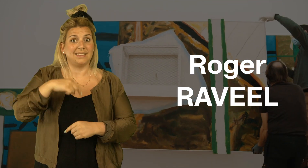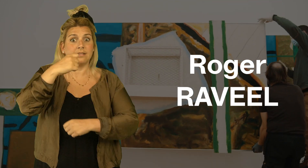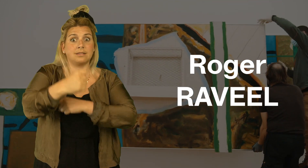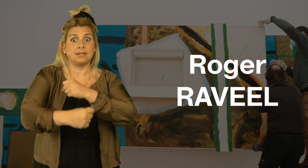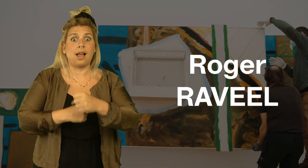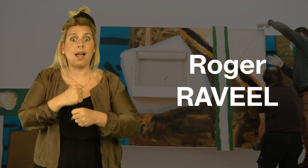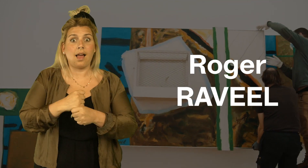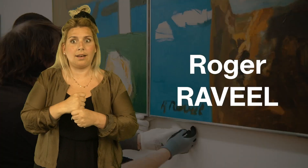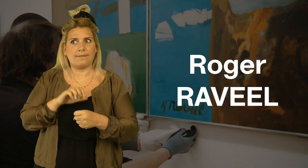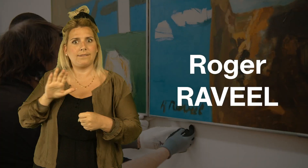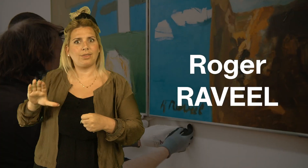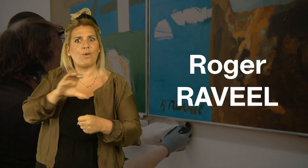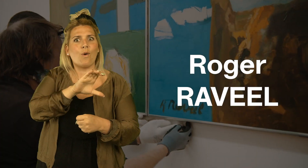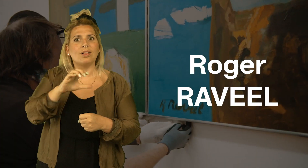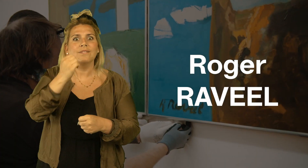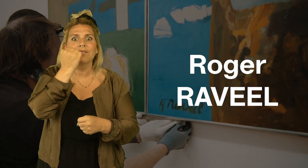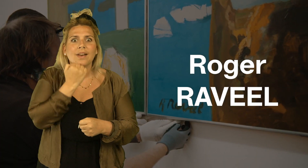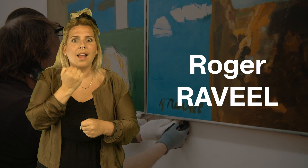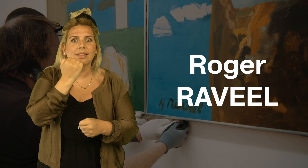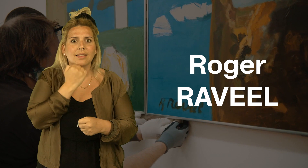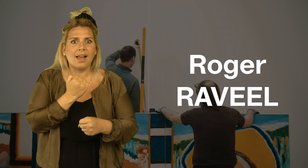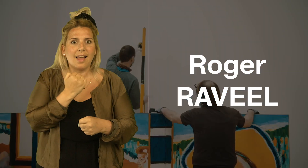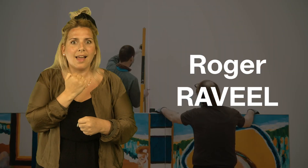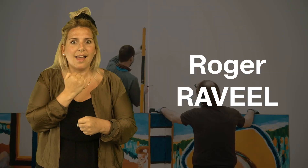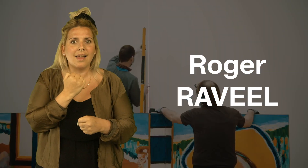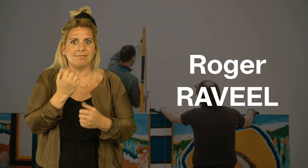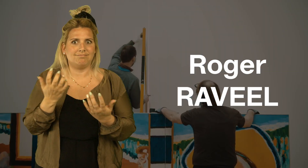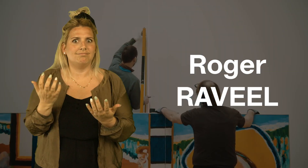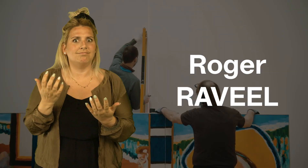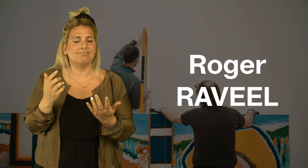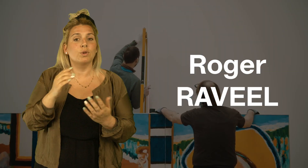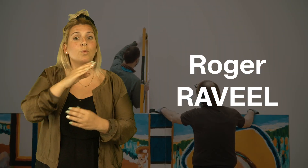Dit jaar vieren we de 100ste verjaardag van Roger Raveel.